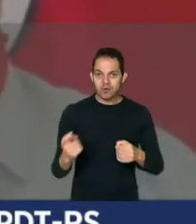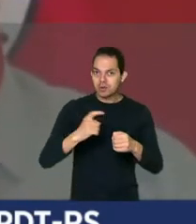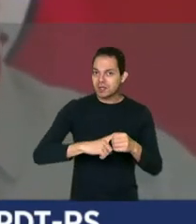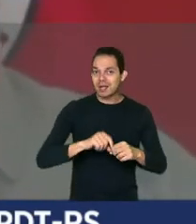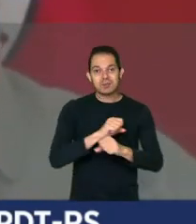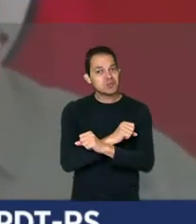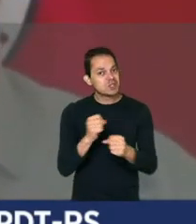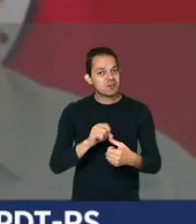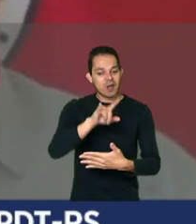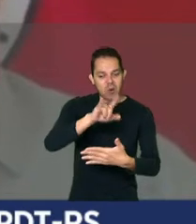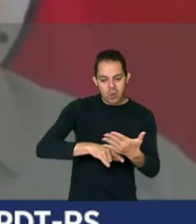TEM AS DUAS PERNAS, NÃO TEM POR QUE FAZER UM NOVO EXAME. A